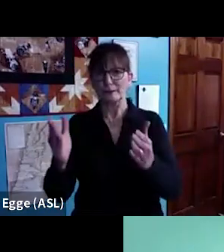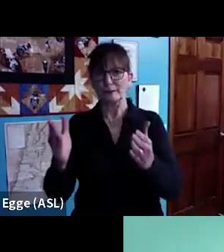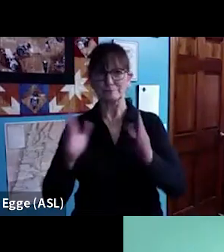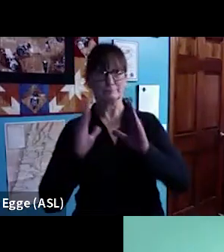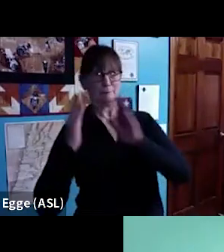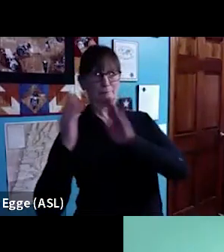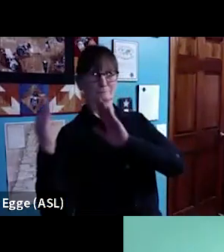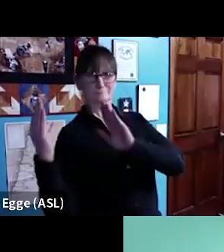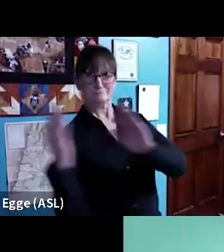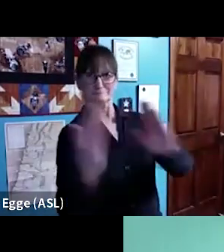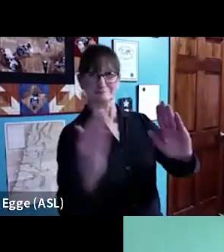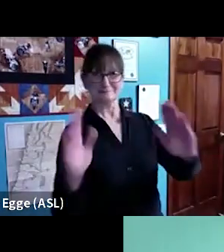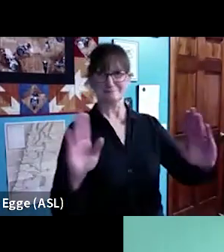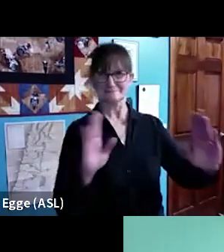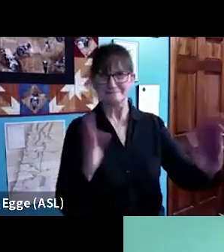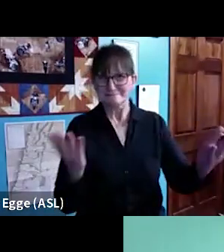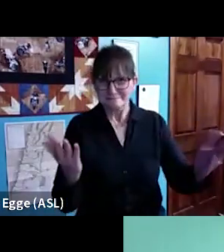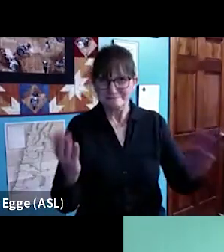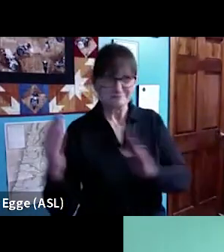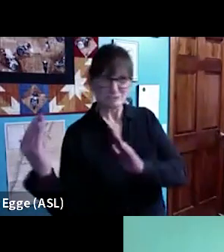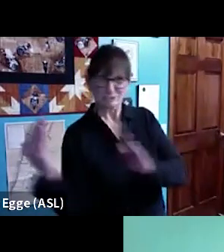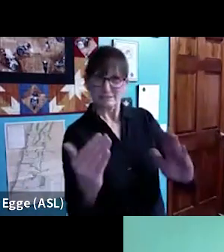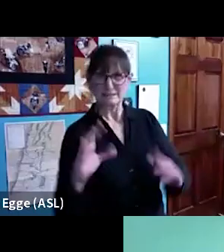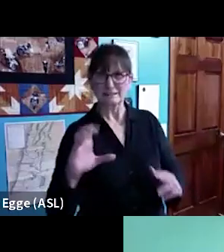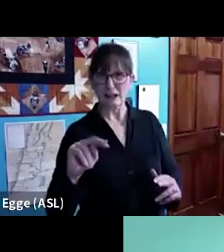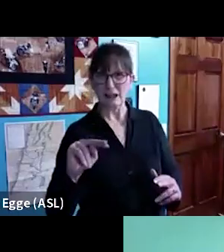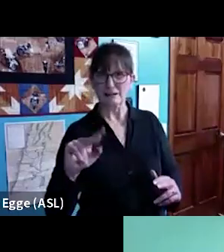Eso es solo un ejemplo. De nuevo, tal vez puedas conseguirlo